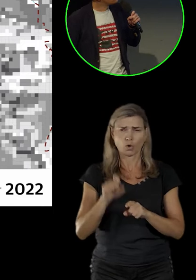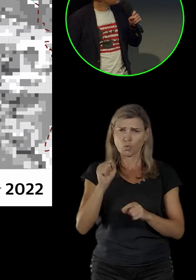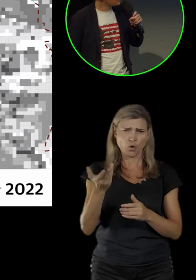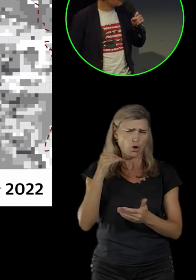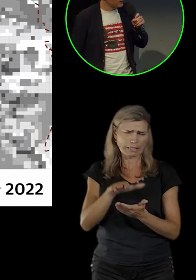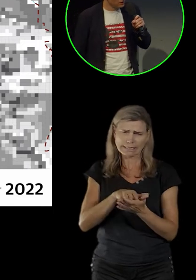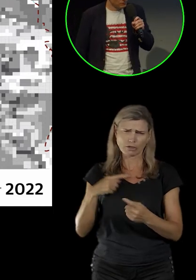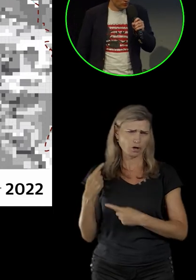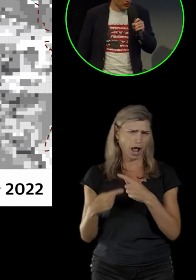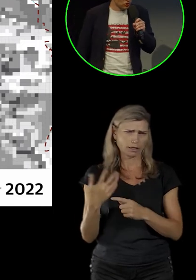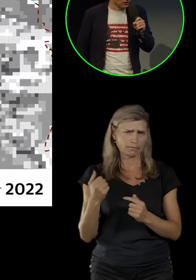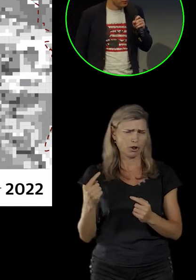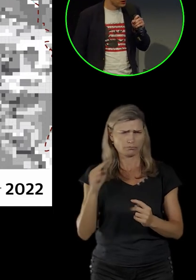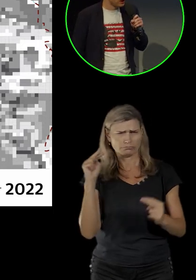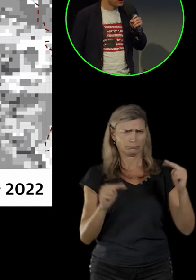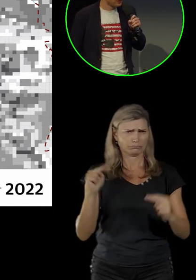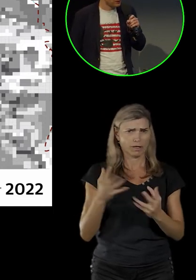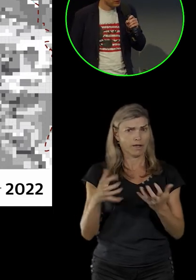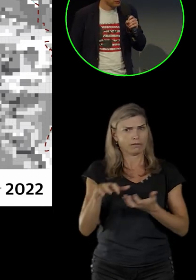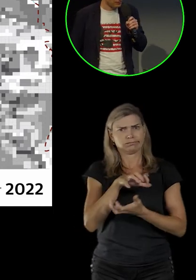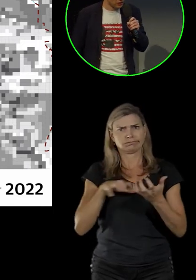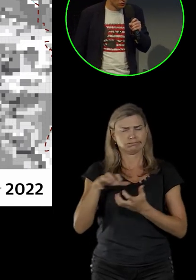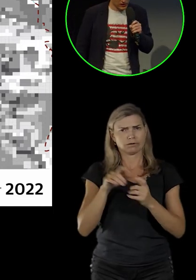Okolo ní proběhlo bouřlivé projednávání, hlavně s památkou péčí